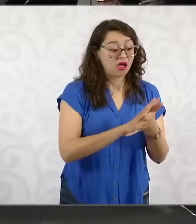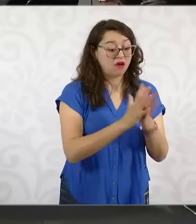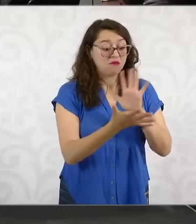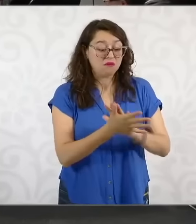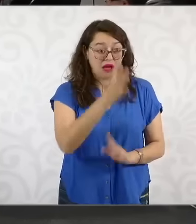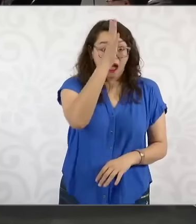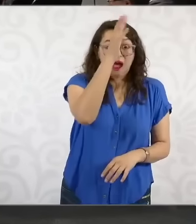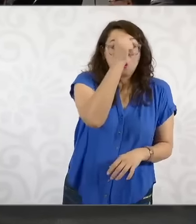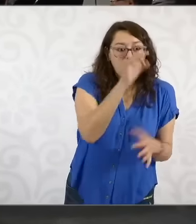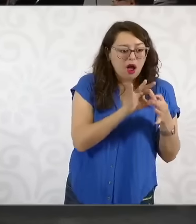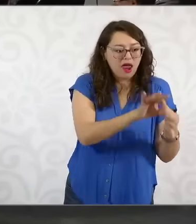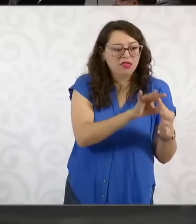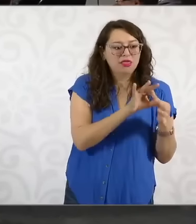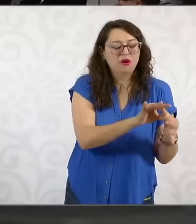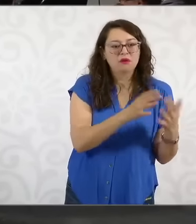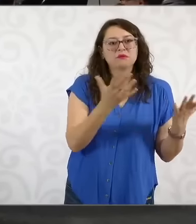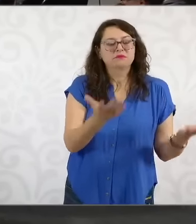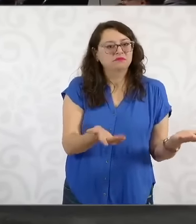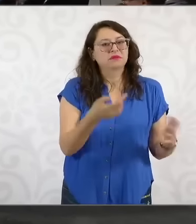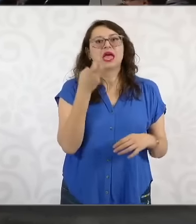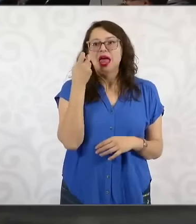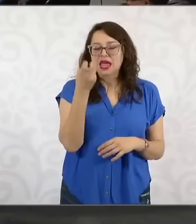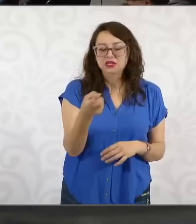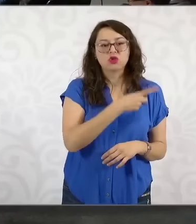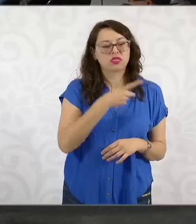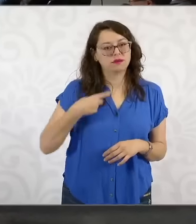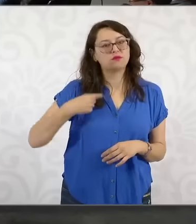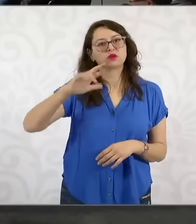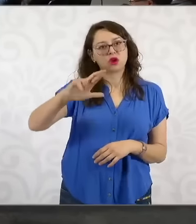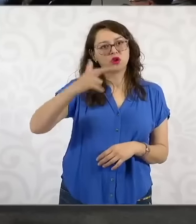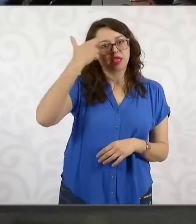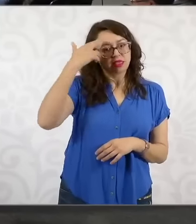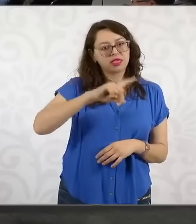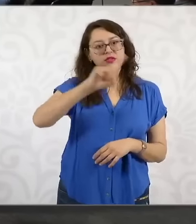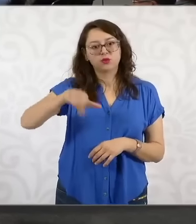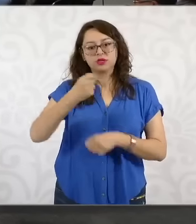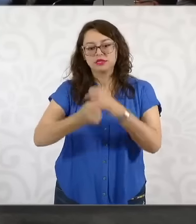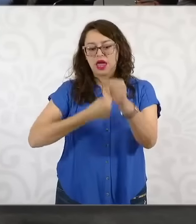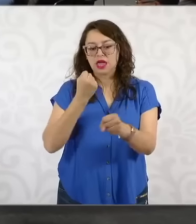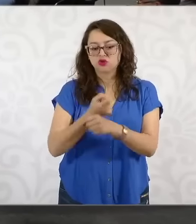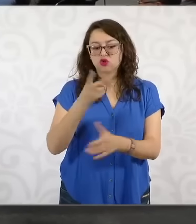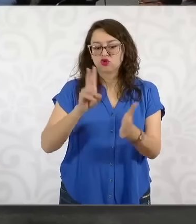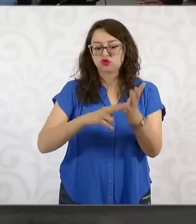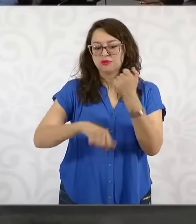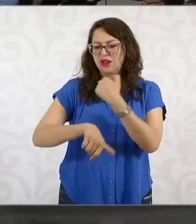pero también hay que recordar que en 2011, cuando estaba lo peor de esa guerra contra el